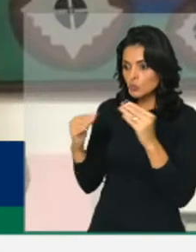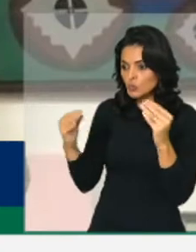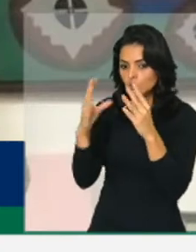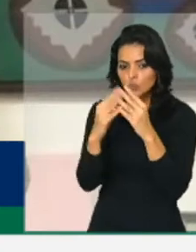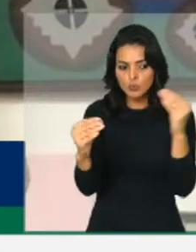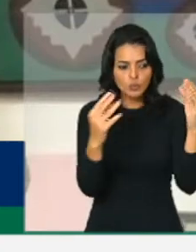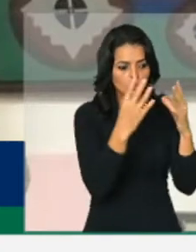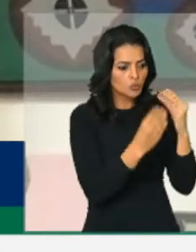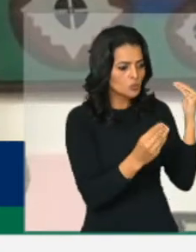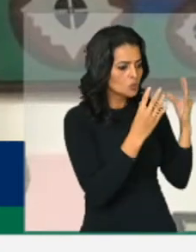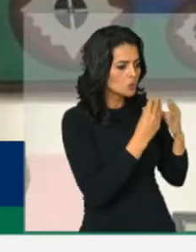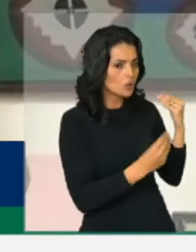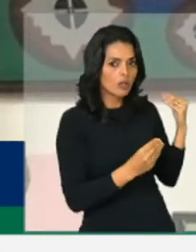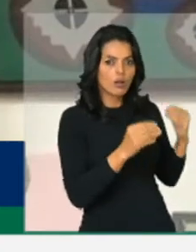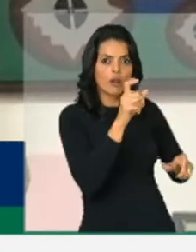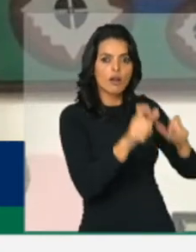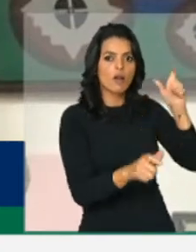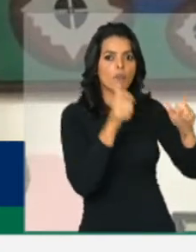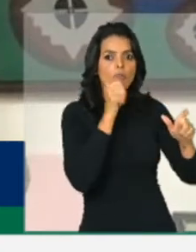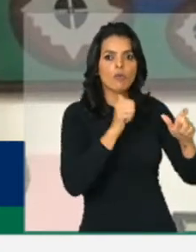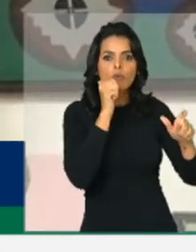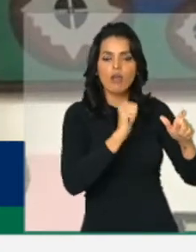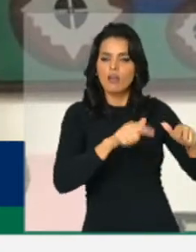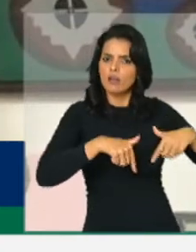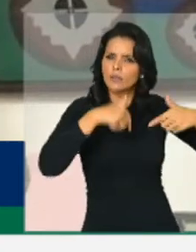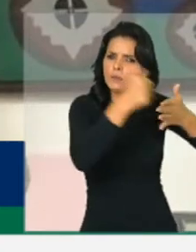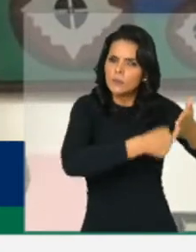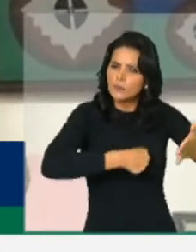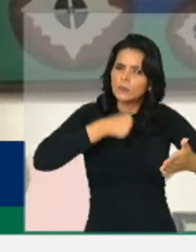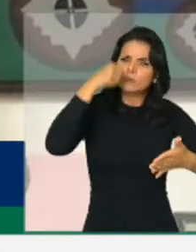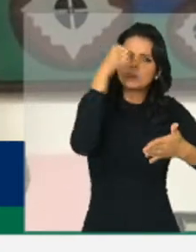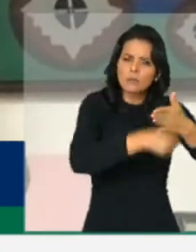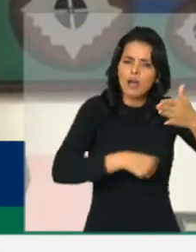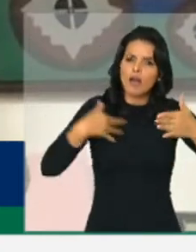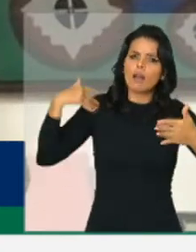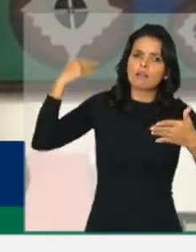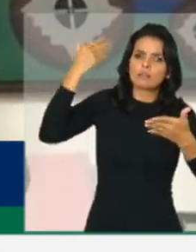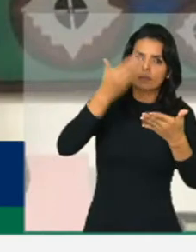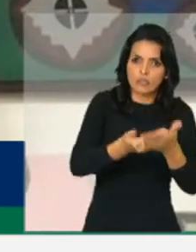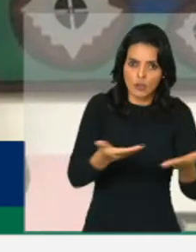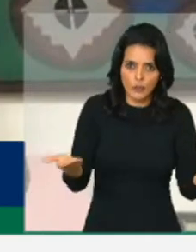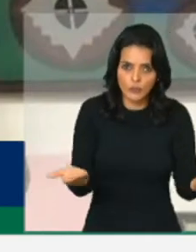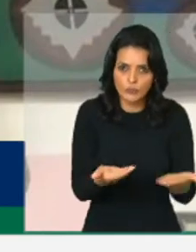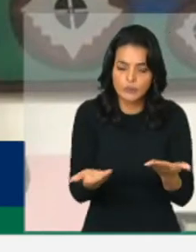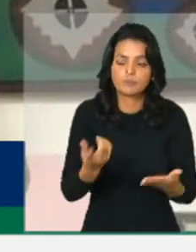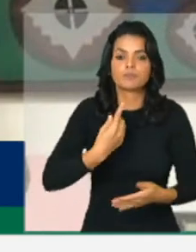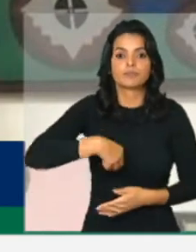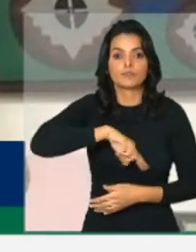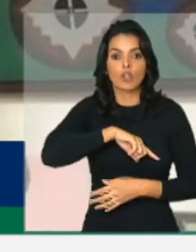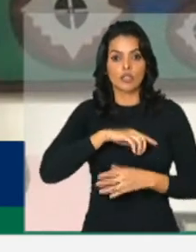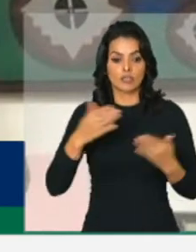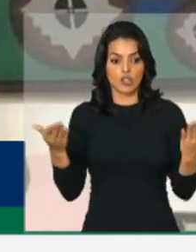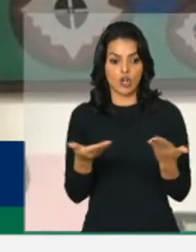MOMENTO TERRÍVEL PARA AS TRABALHADORAS DOMÀSTICAS, VULNERÁVEIS QUE SÃO DIANTE DO DESEMPREGO NÃO TIVERAM